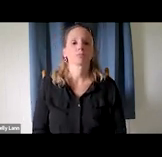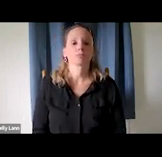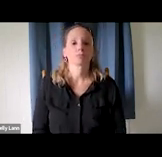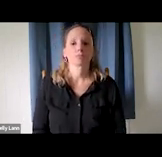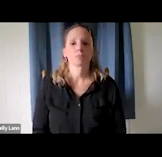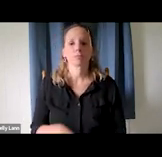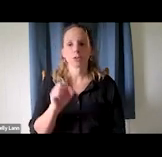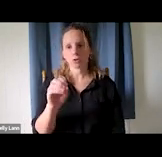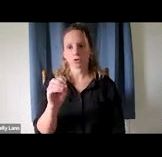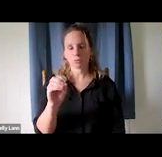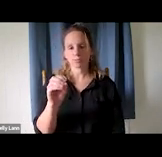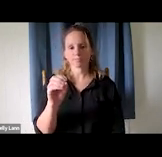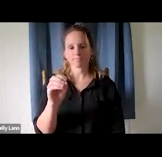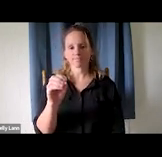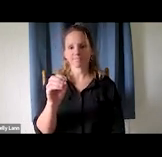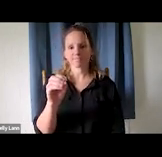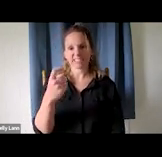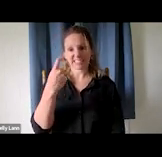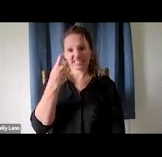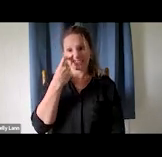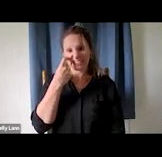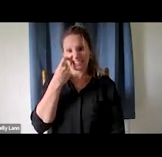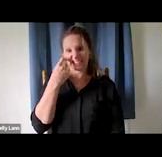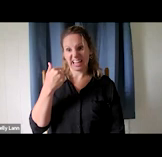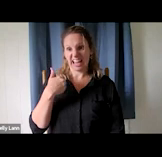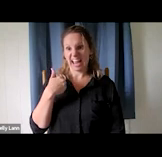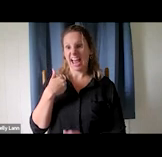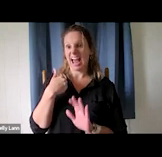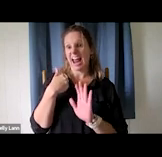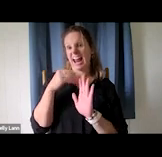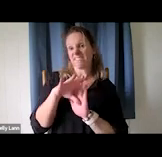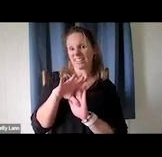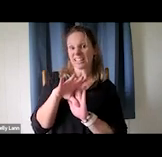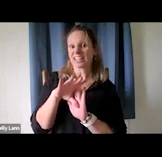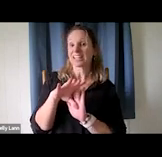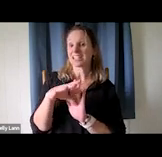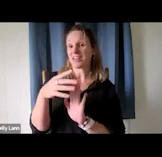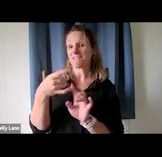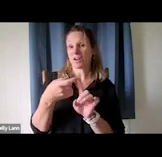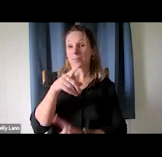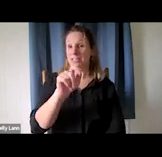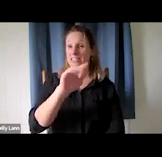En realidad acabamos de lanzar algunos videos suplementarios del centro de asistencia técnica. Si están interesados en oír más sobre ello